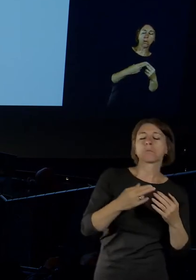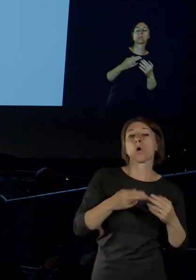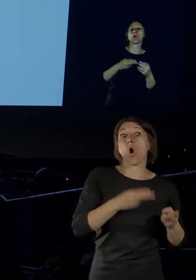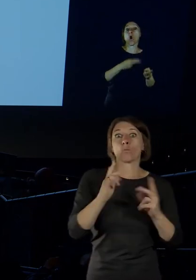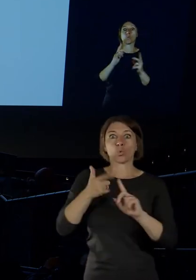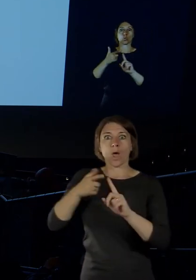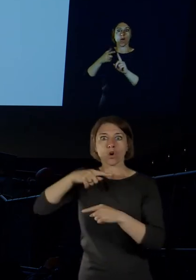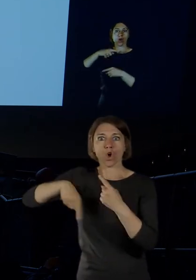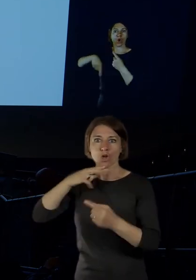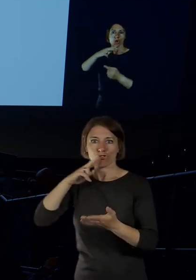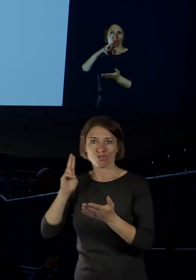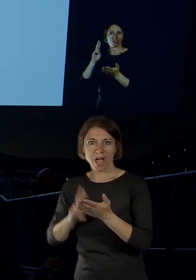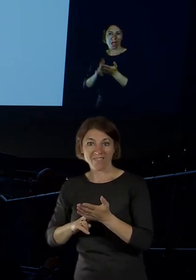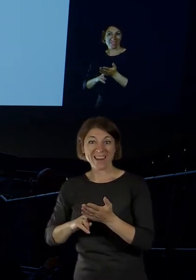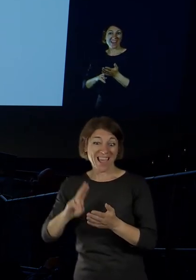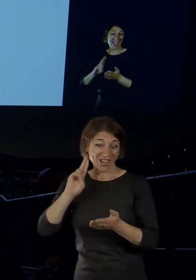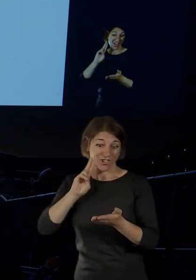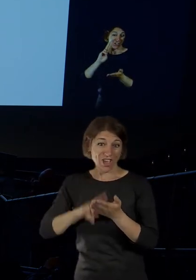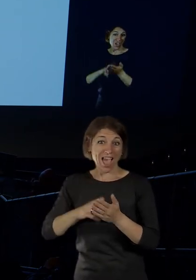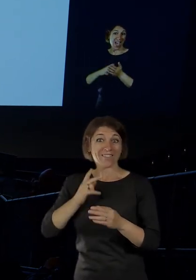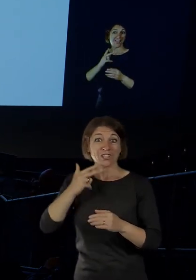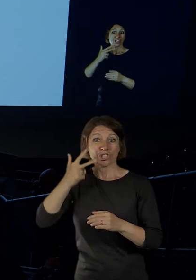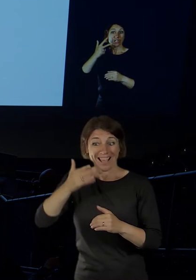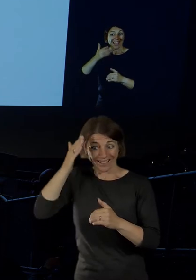Takže ještě když vás během debaty něco napadne, co byste rádi připomínkovali,